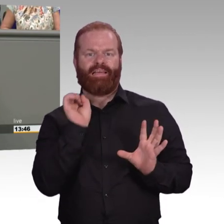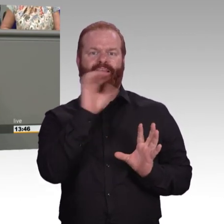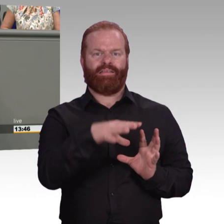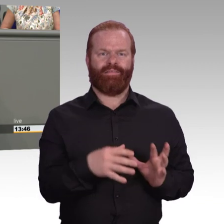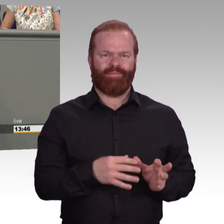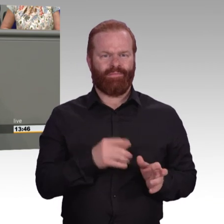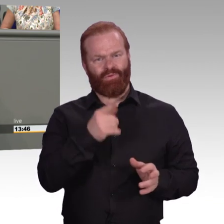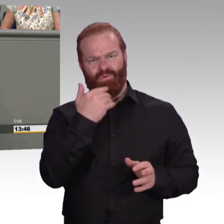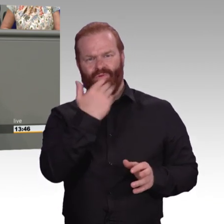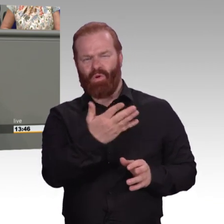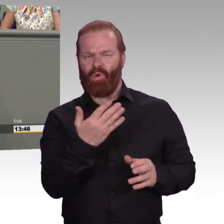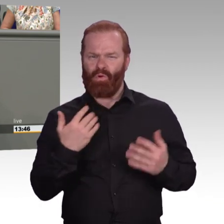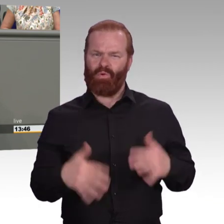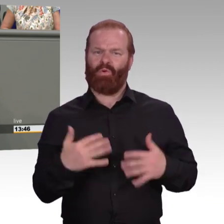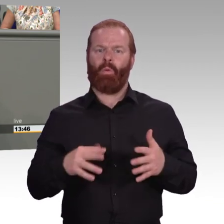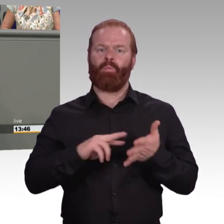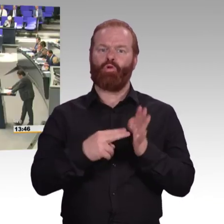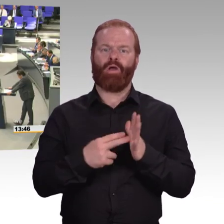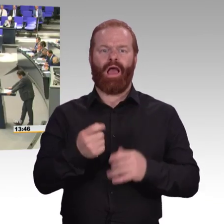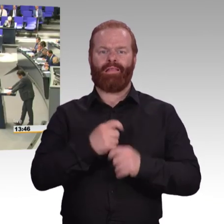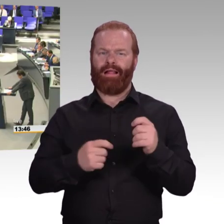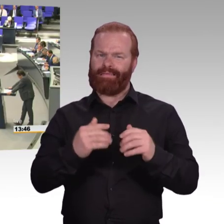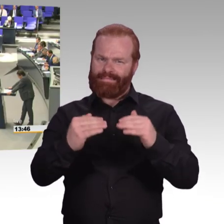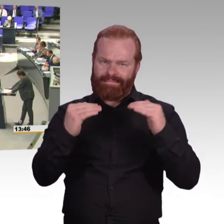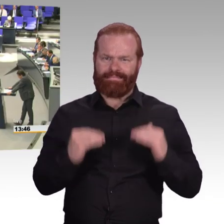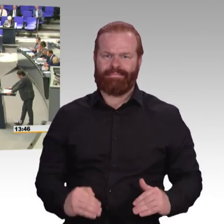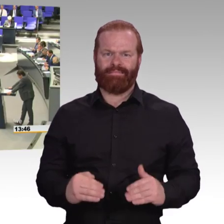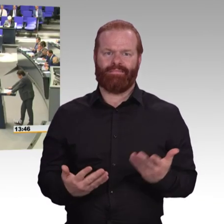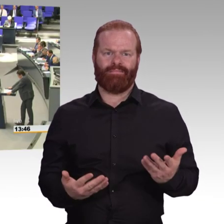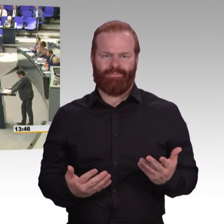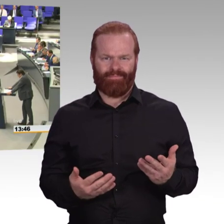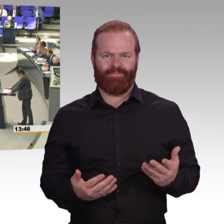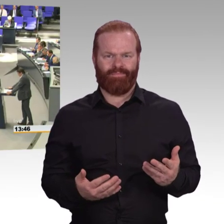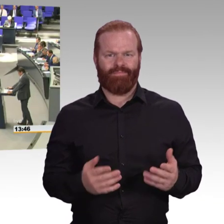Etwas Entwarnung gibt es! Etwas Entwarnung gibt es, die grünen und linken Antragsteller